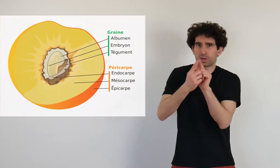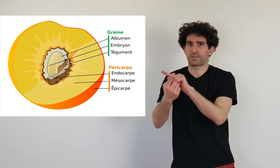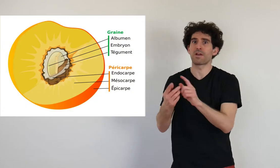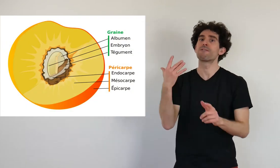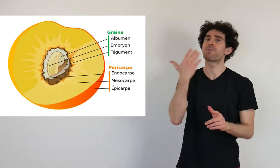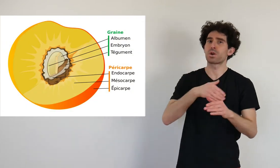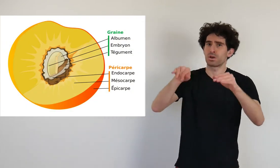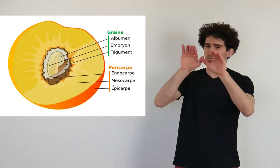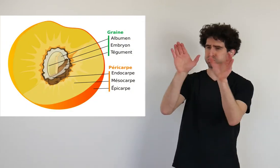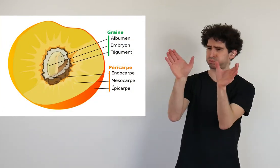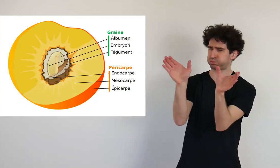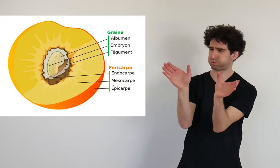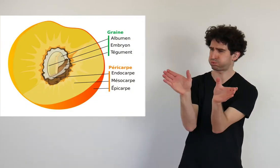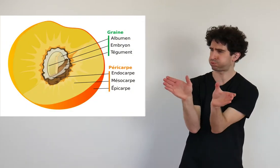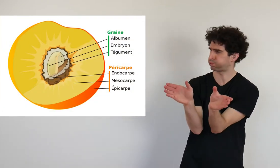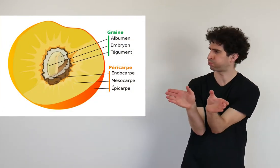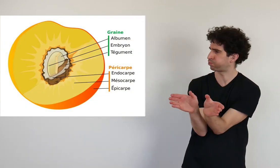se transforme en paroi du fruit ou péricarpe.